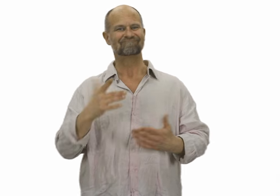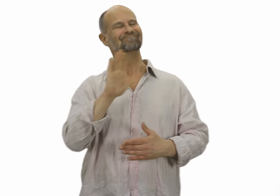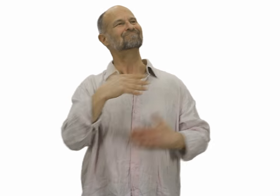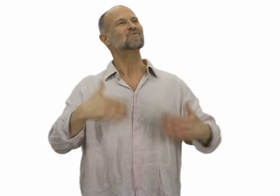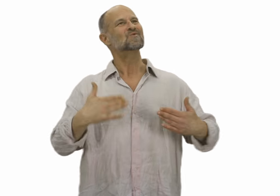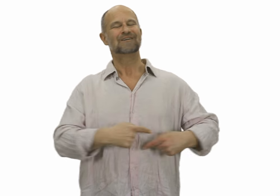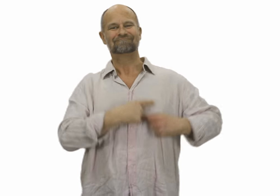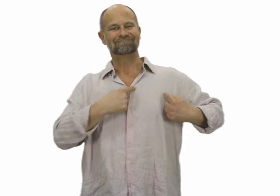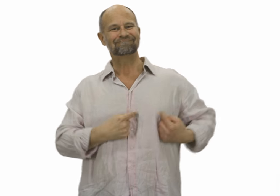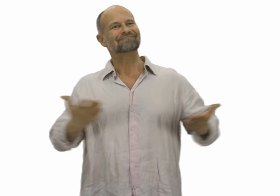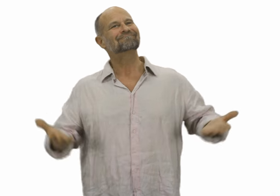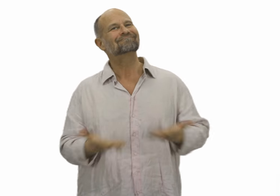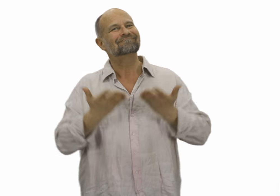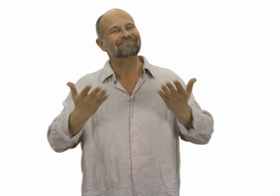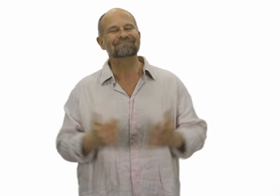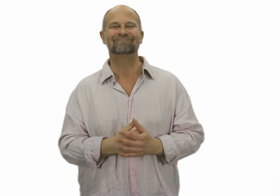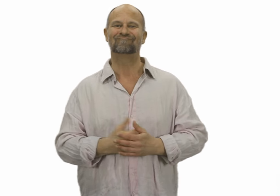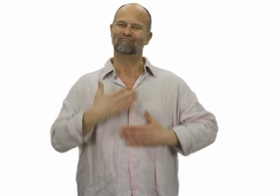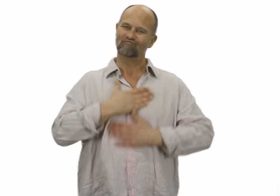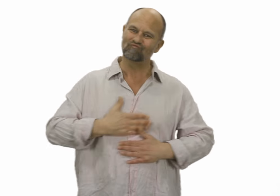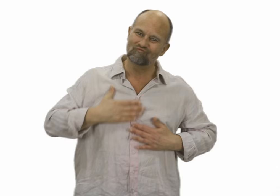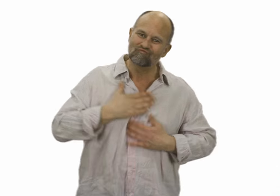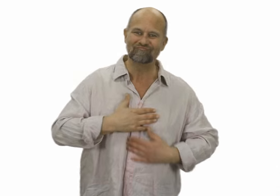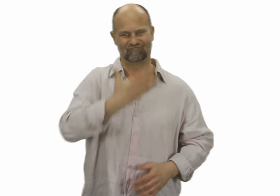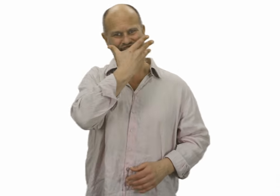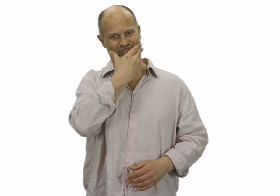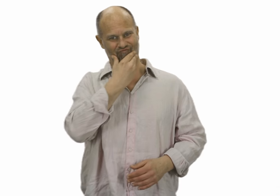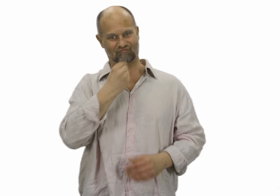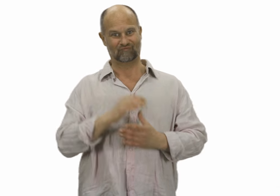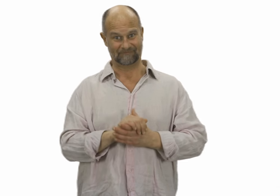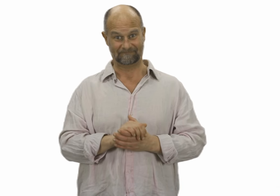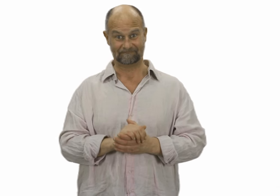Er hat mein Herz bereichert. Ich hatte so viel Freude und alles war schön.